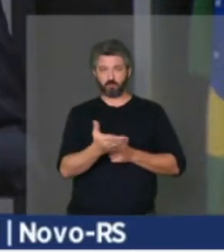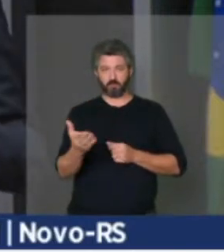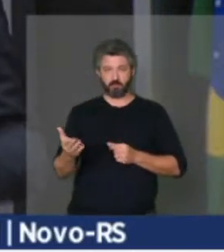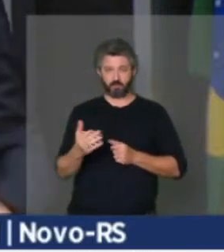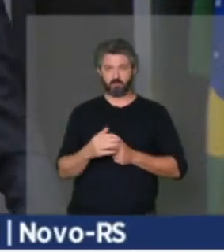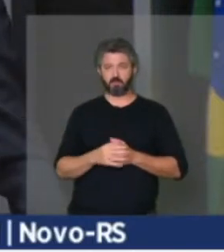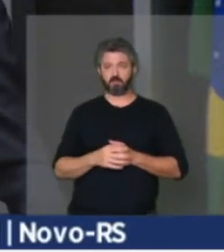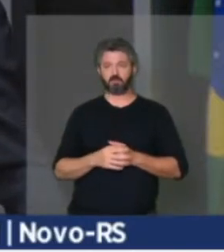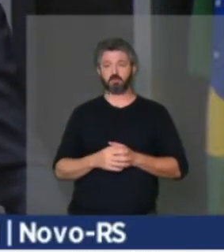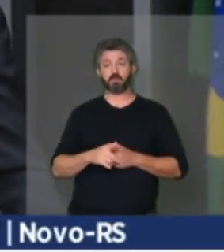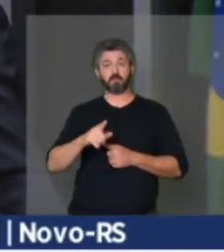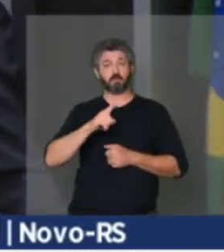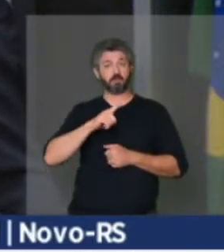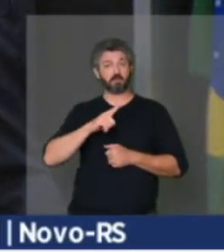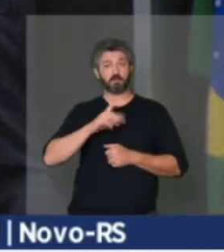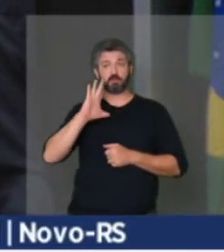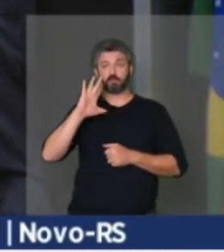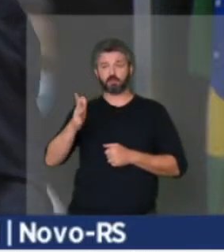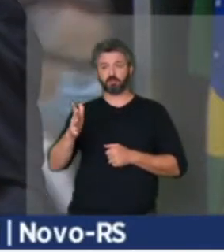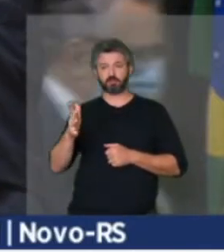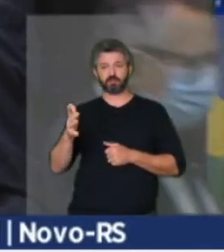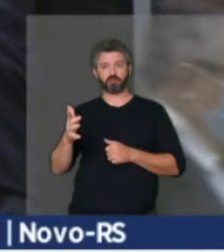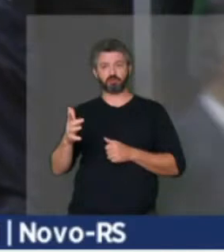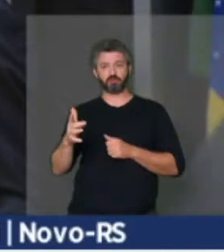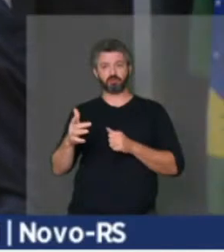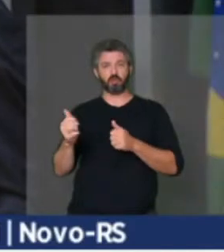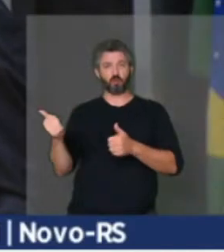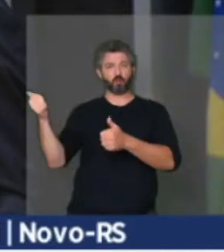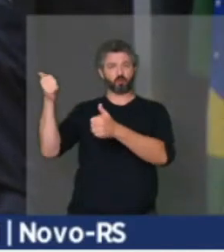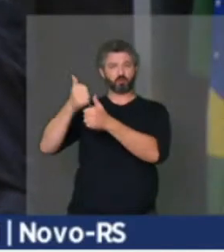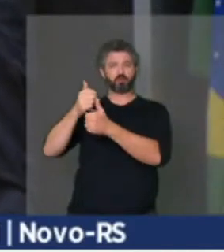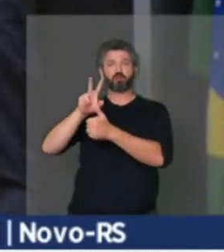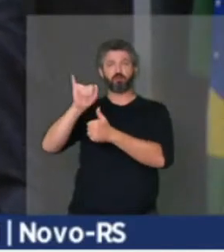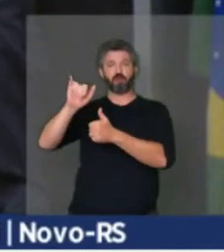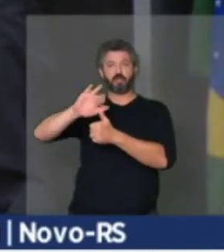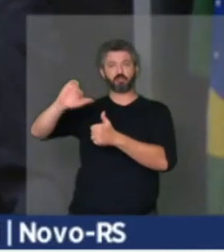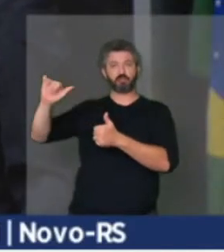PARA O MINISTRO PAULO GUEDES. PORQUE CAUSA ESTRANHEZA QUE O CENTRÃO TODO... ESTEJA ORIENTANDO FAVORAVELMENTE A